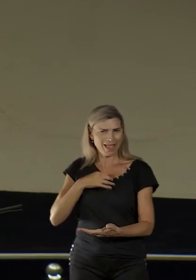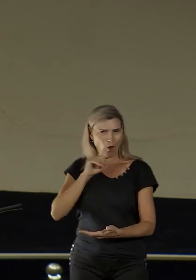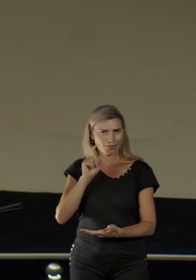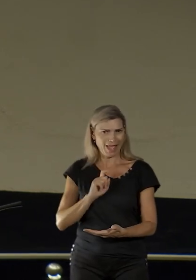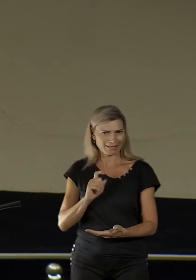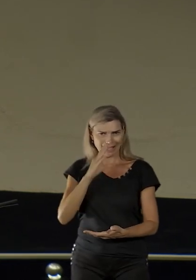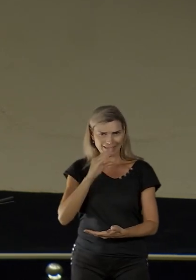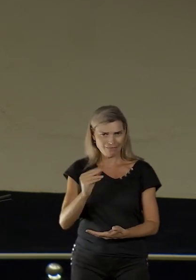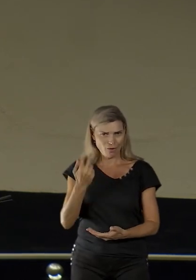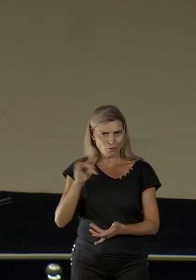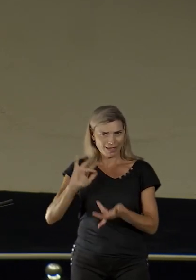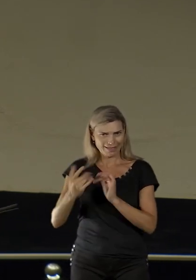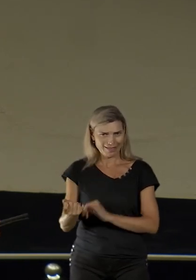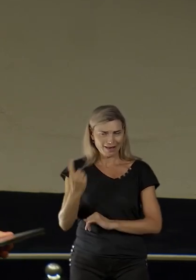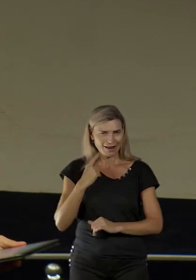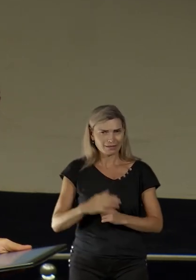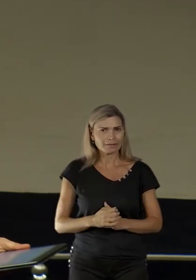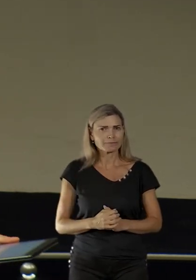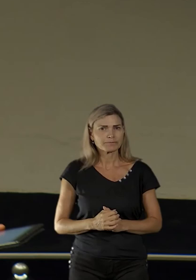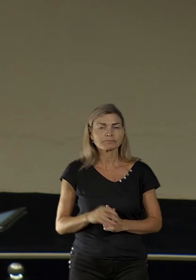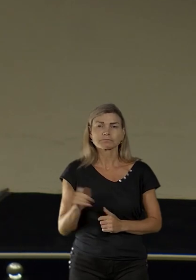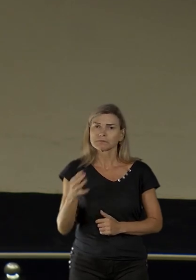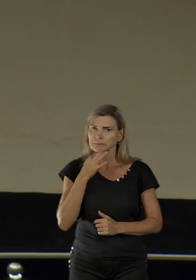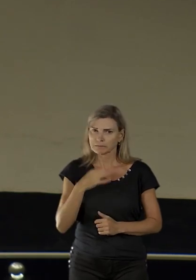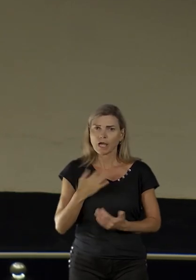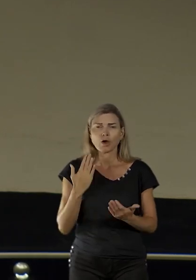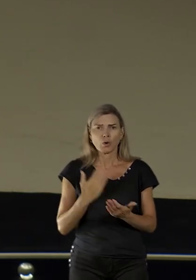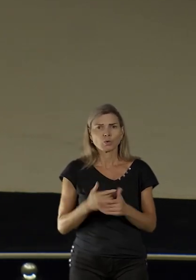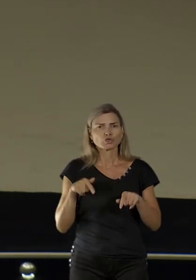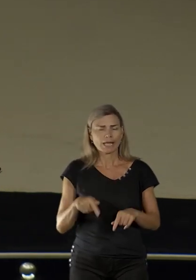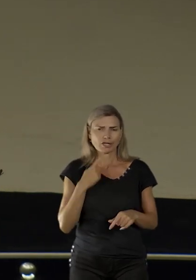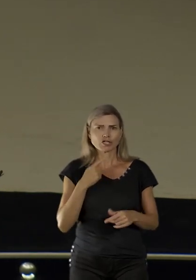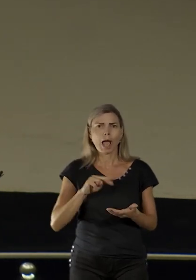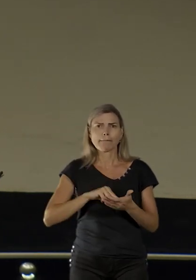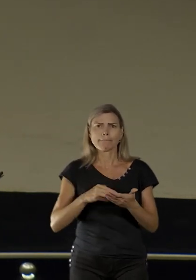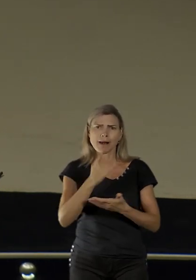který odpovídá tomu, že jsme na konci připomínkovacího řízení: